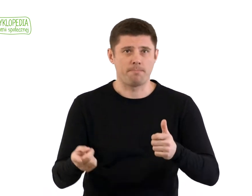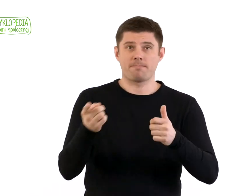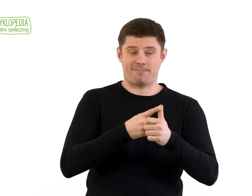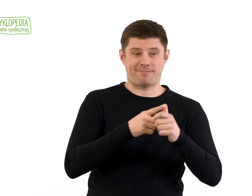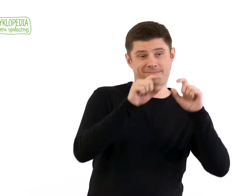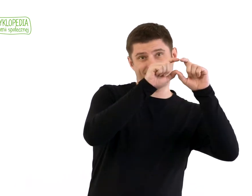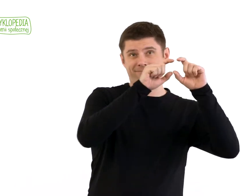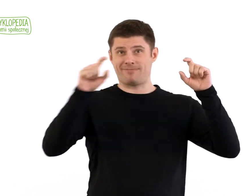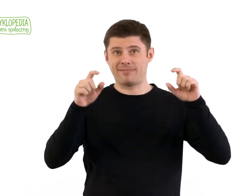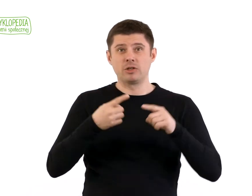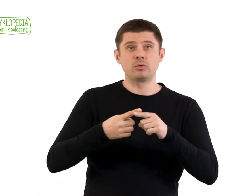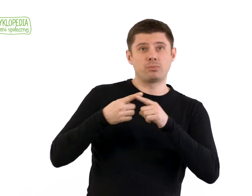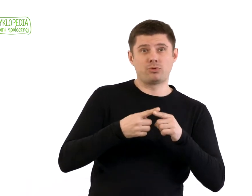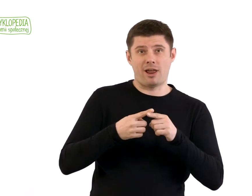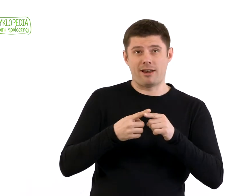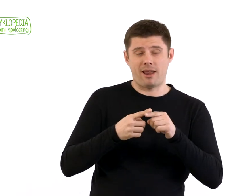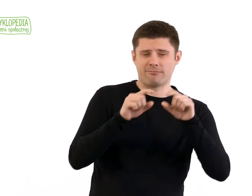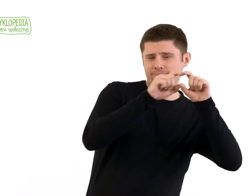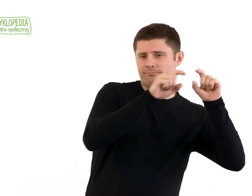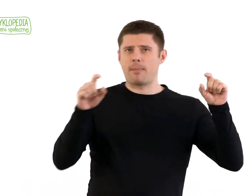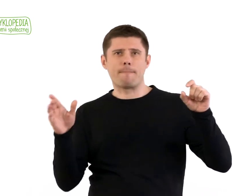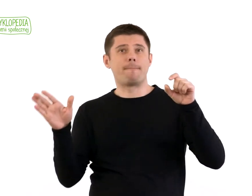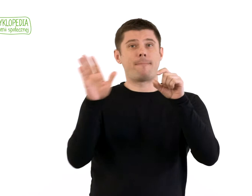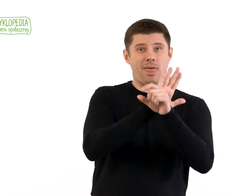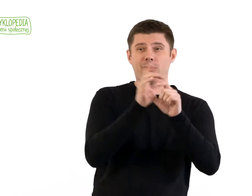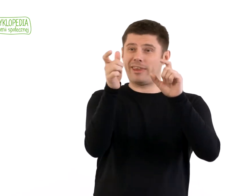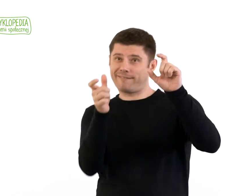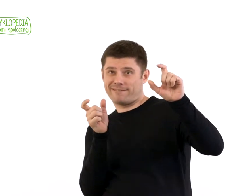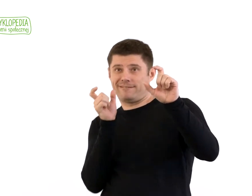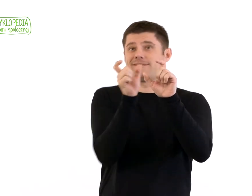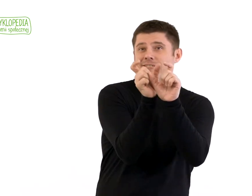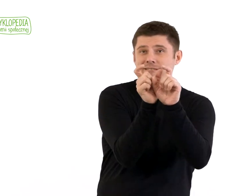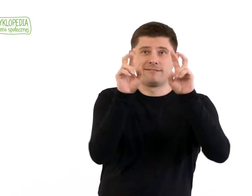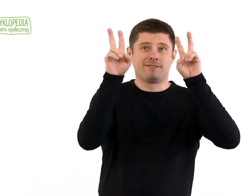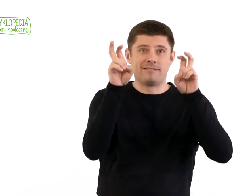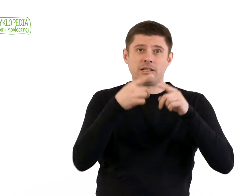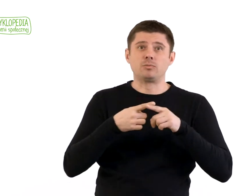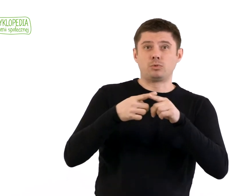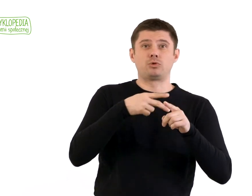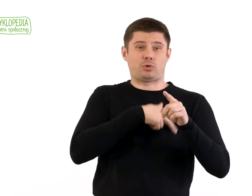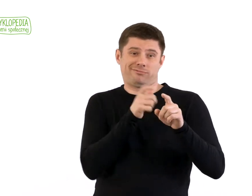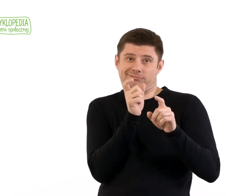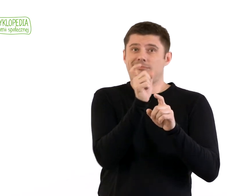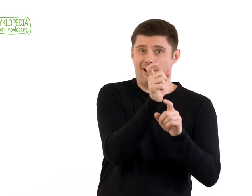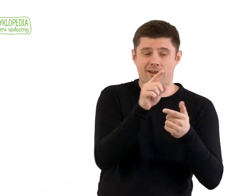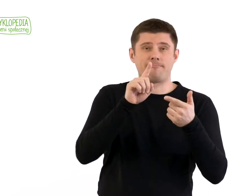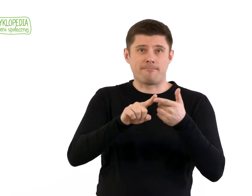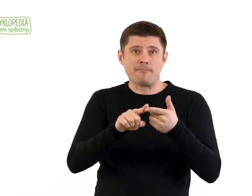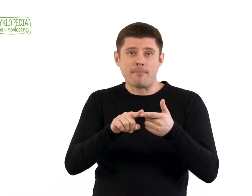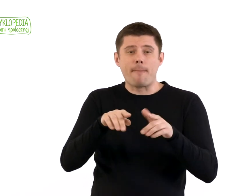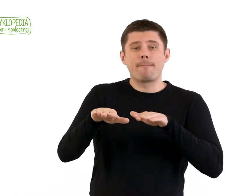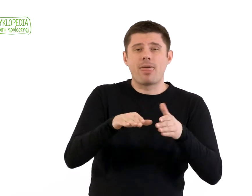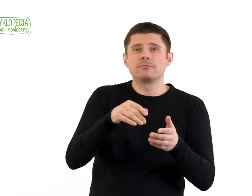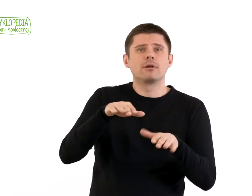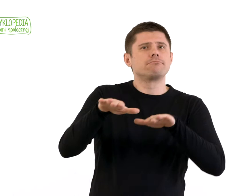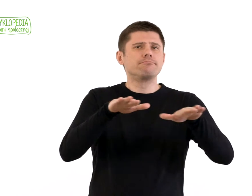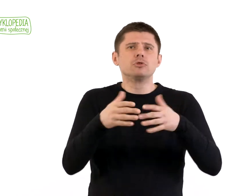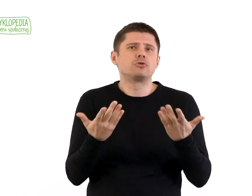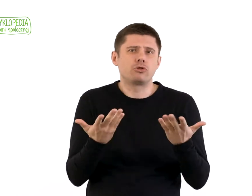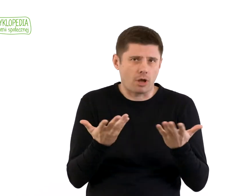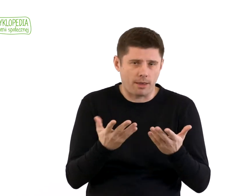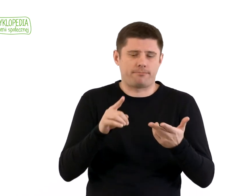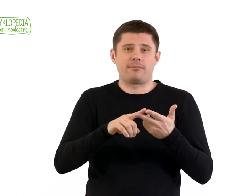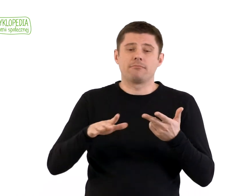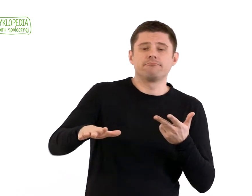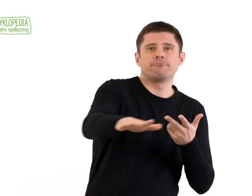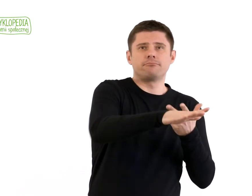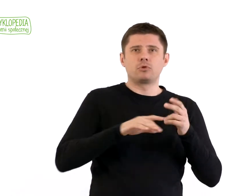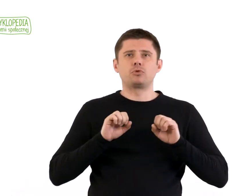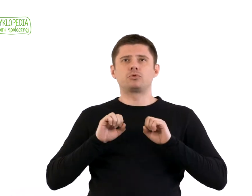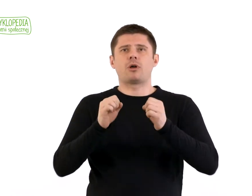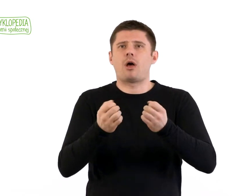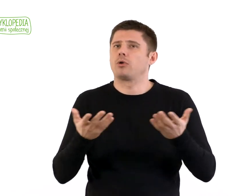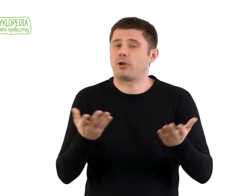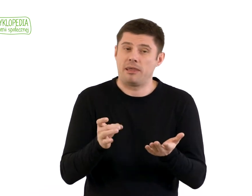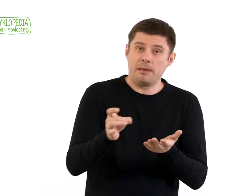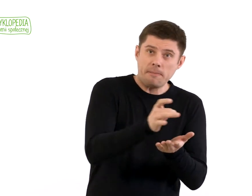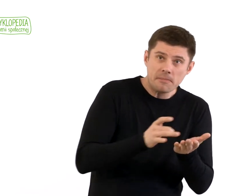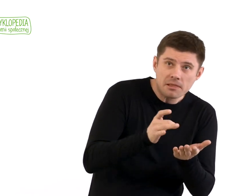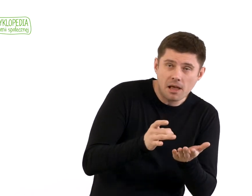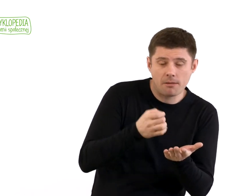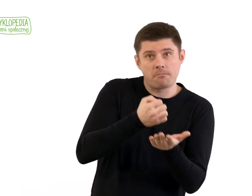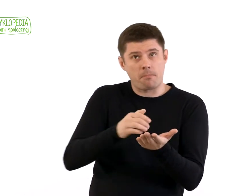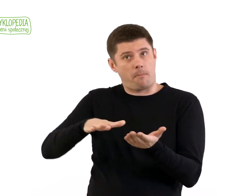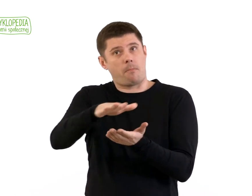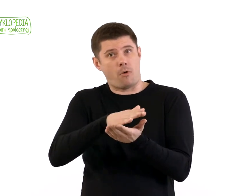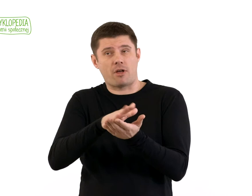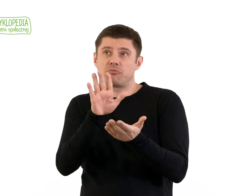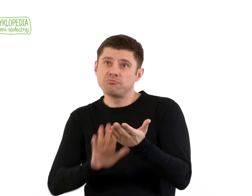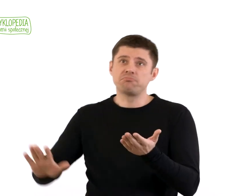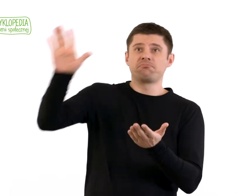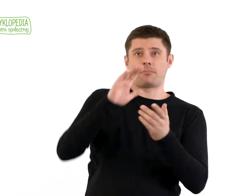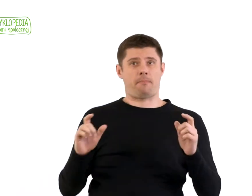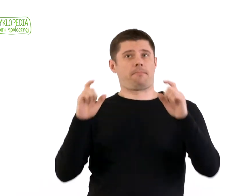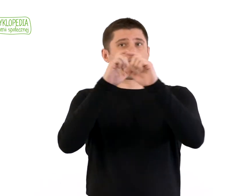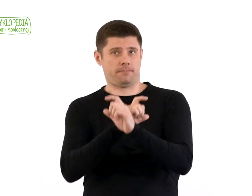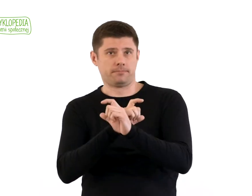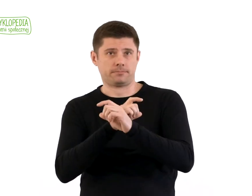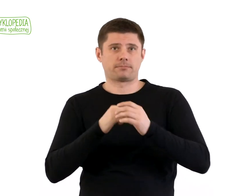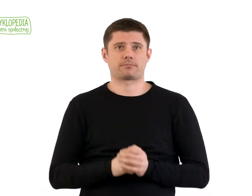nazwa spółdzielni zawierająca określenie „spółdzielnia socjalna”, siedziba, teren działania (gmina, powiat, kraj);